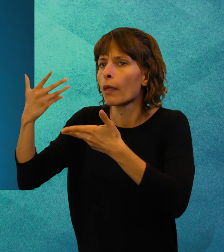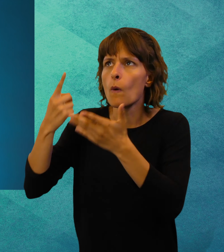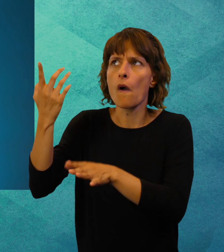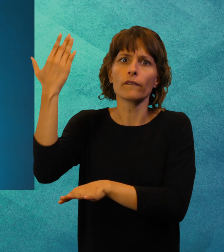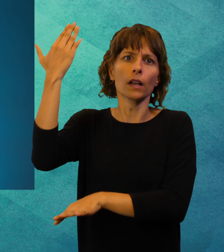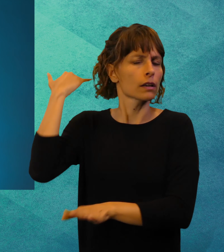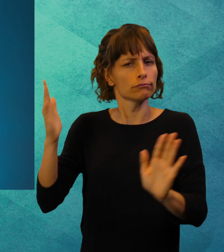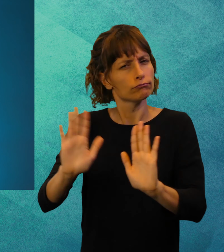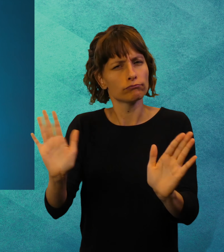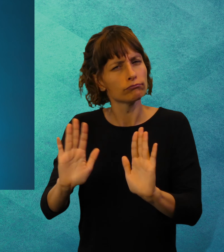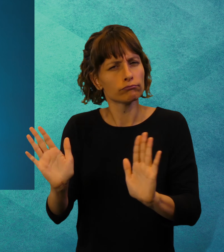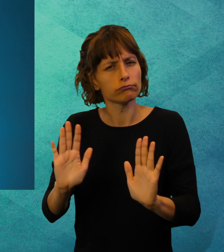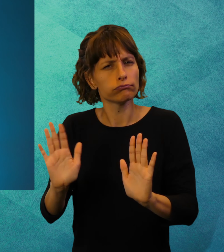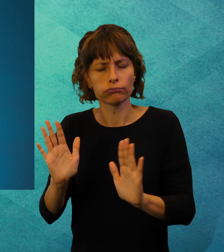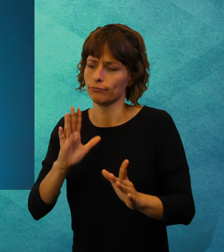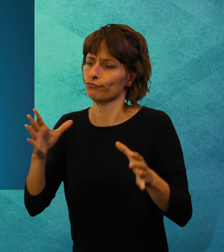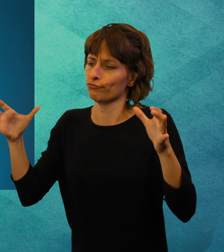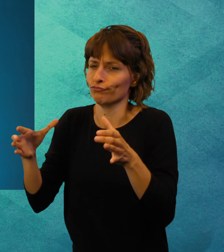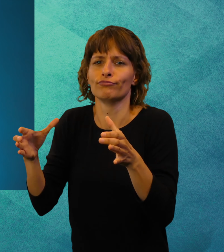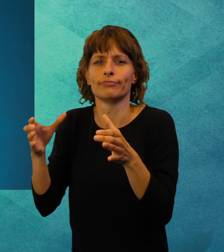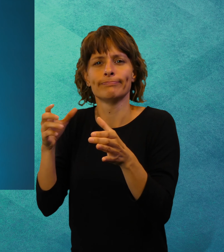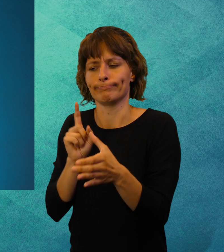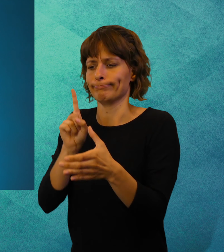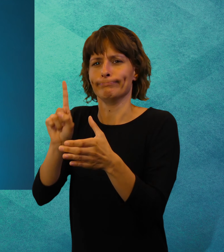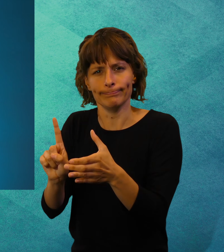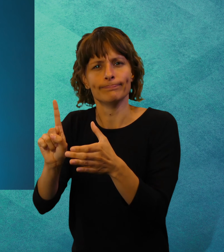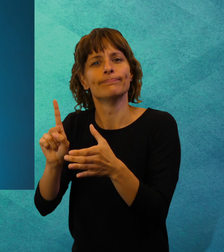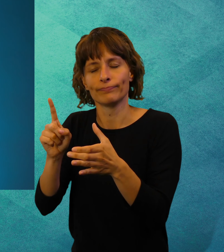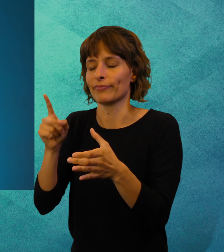met je familie en je vrienden en mensen die van je houden, dan zal je merken dat je je rustiger